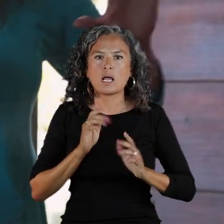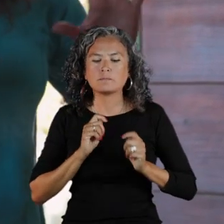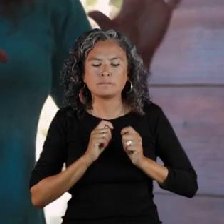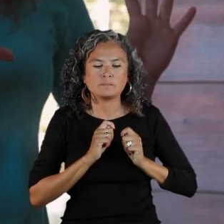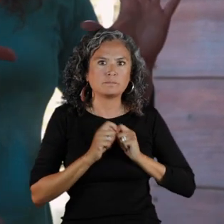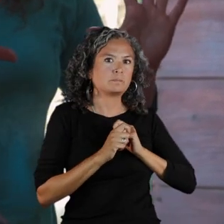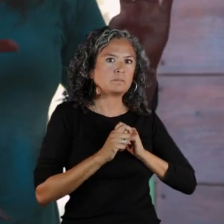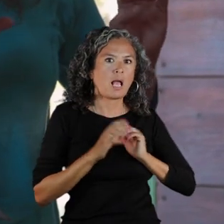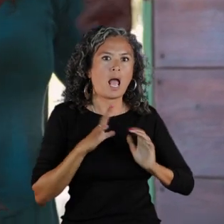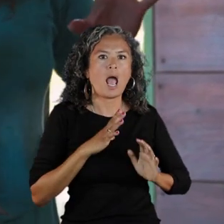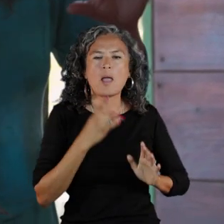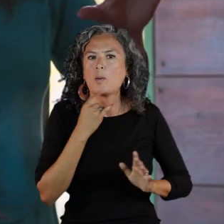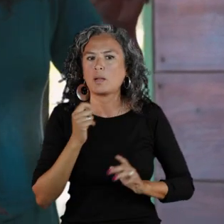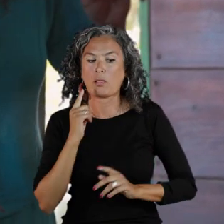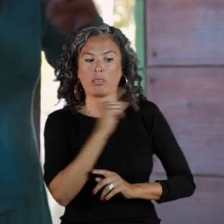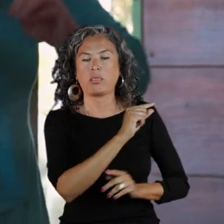corrimiento de su parte hacia un cambio.